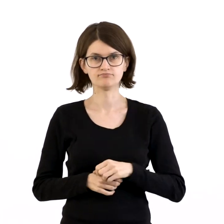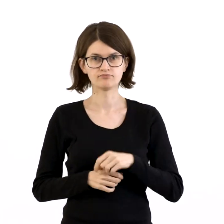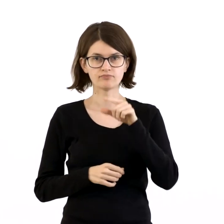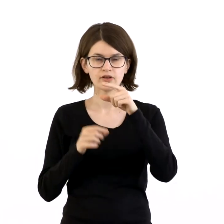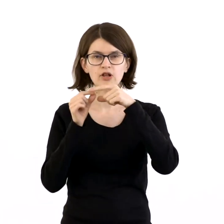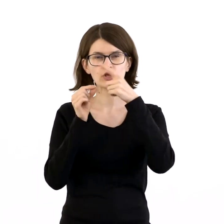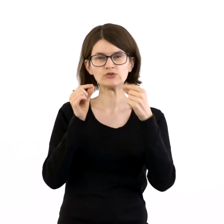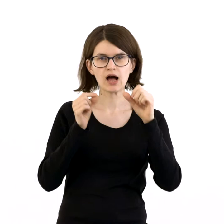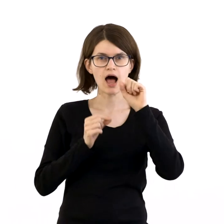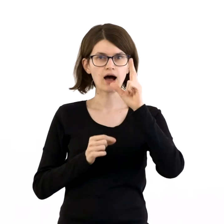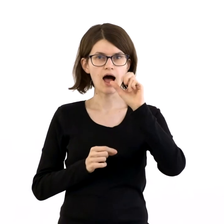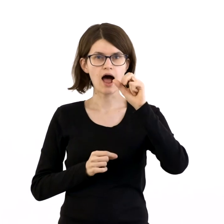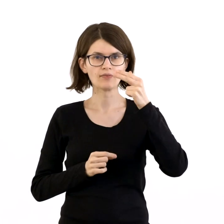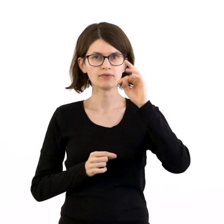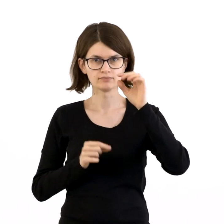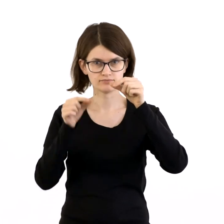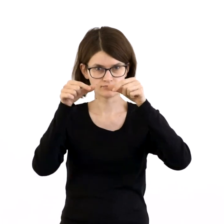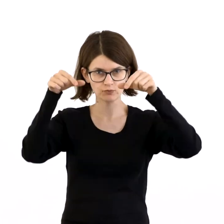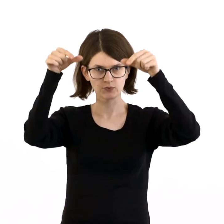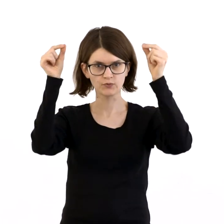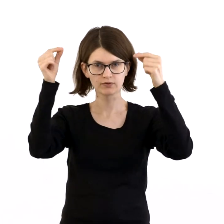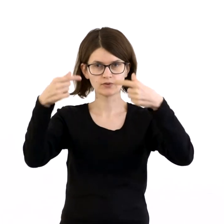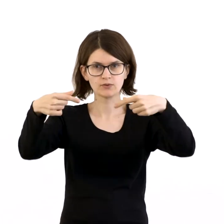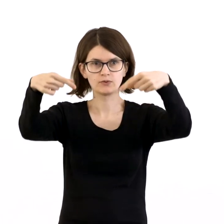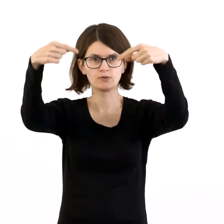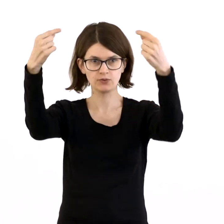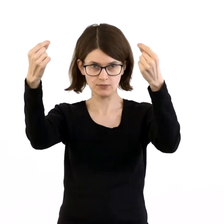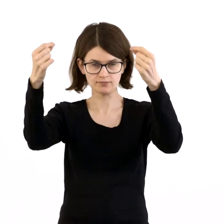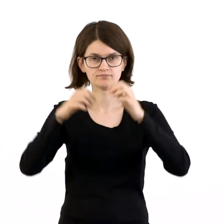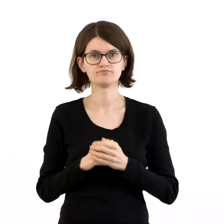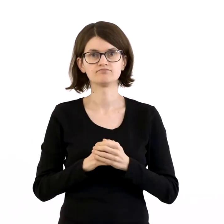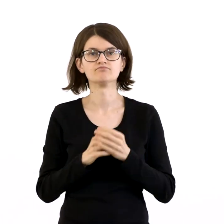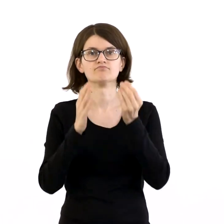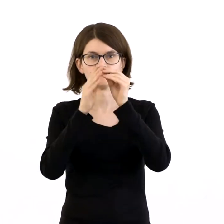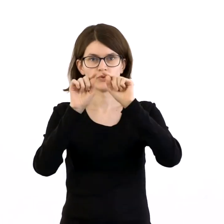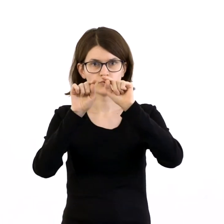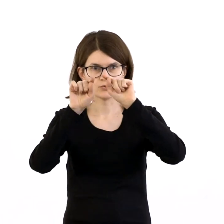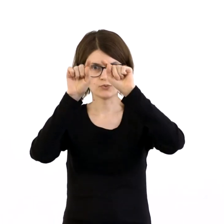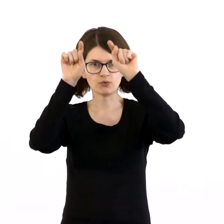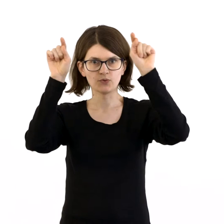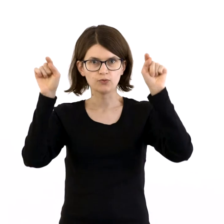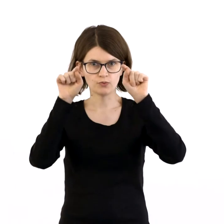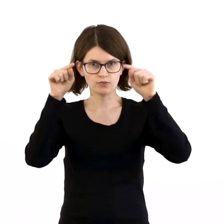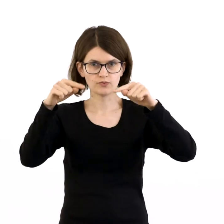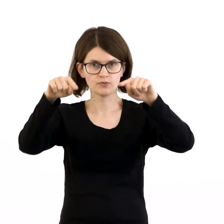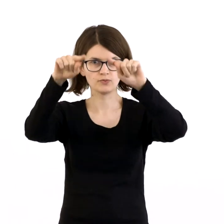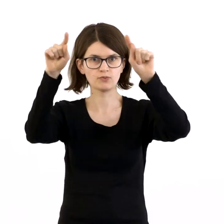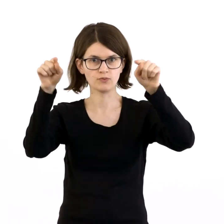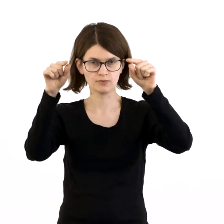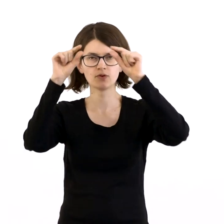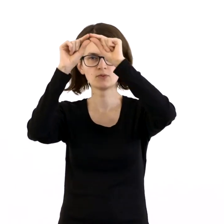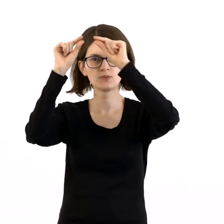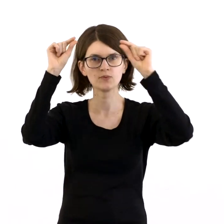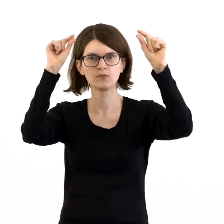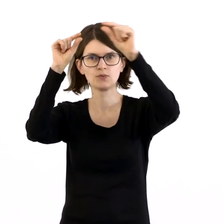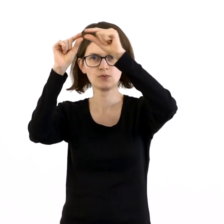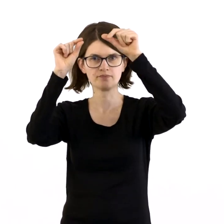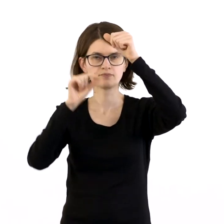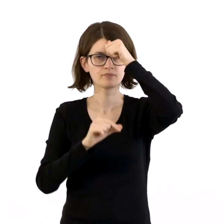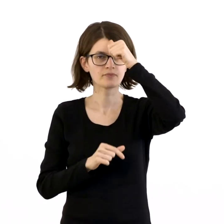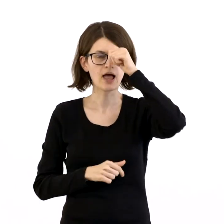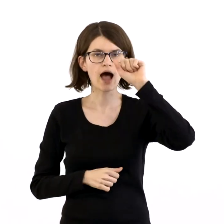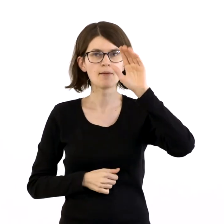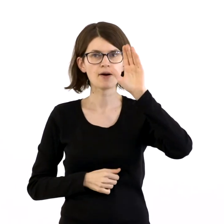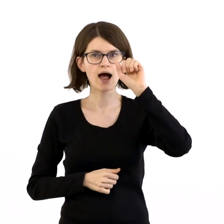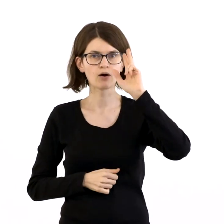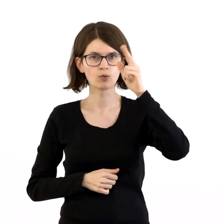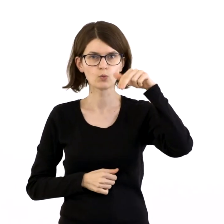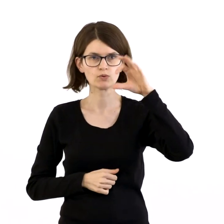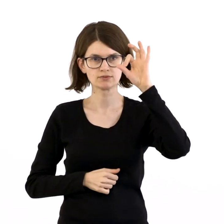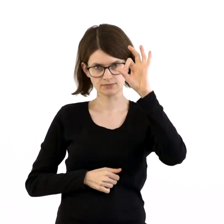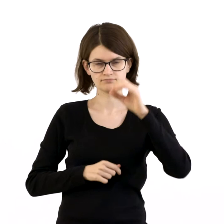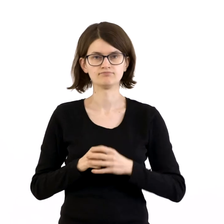uformowanego z dwóch rzędów liści akantu mocno rozchylonych na zewnątrz, powyżej liści znajdują się cztery pojedyncze woluty podtrzymujące abakus.